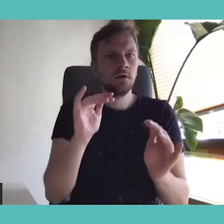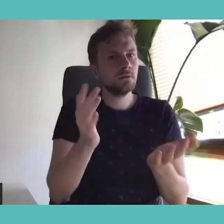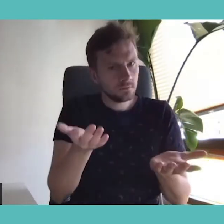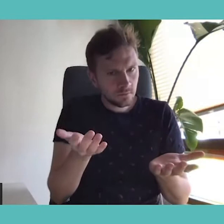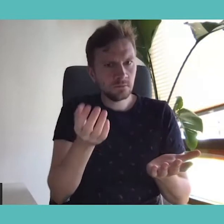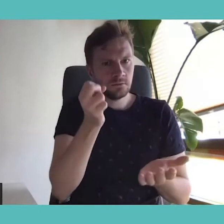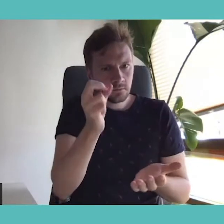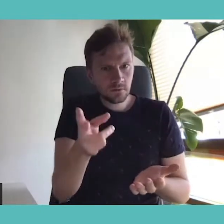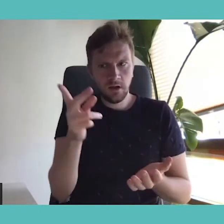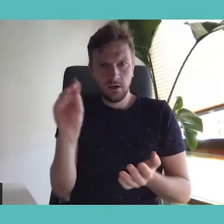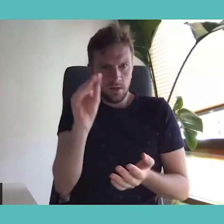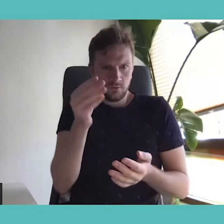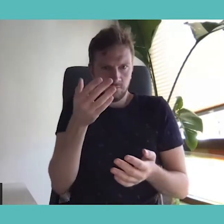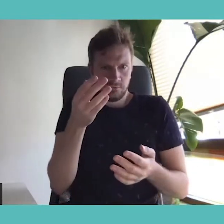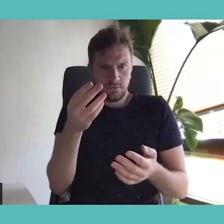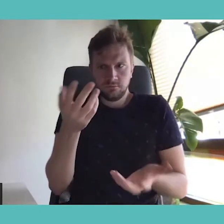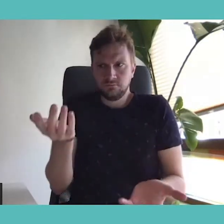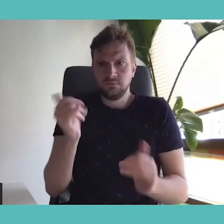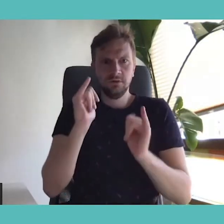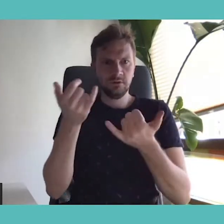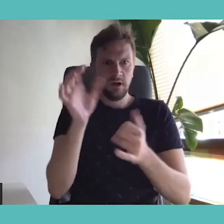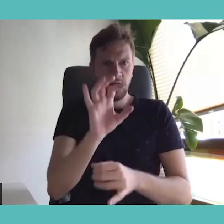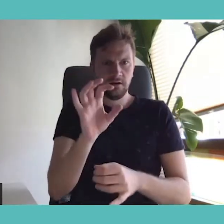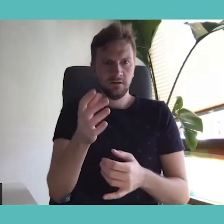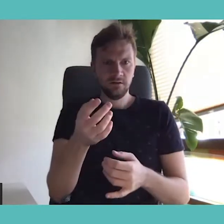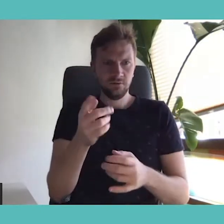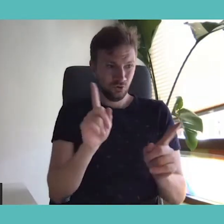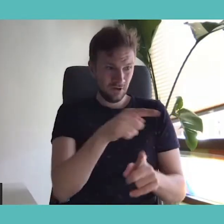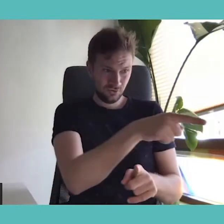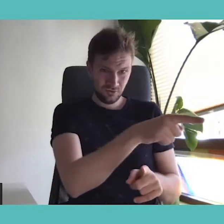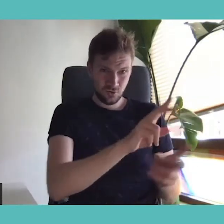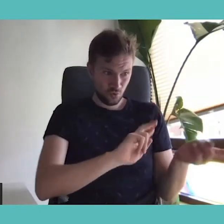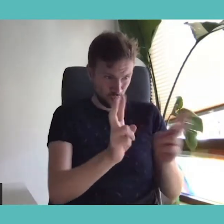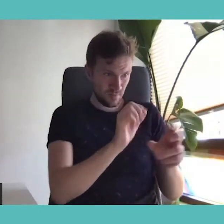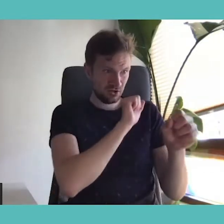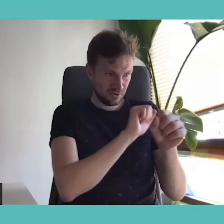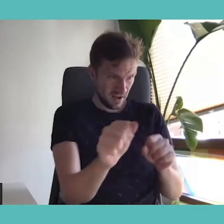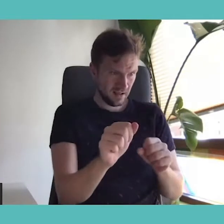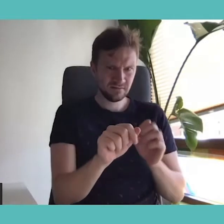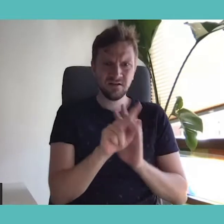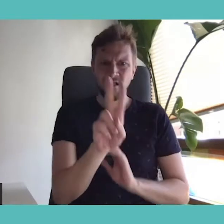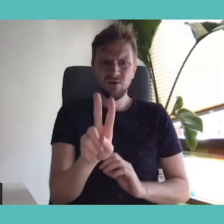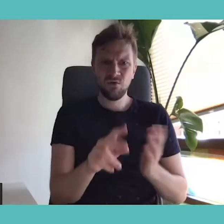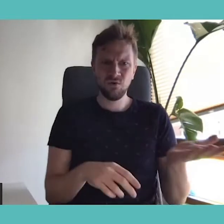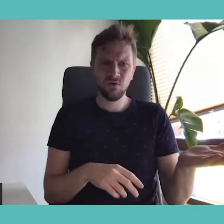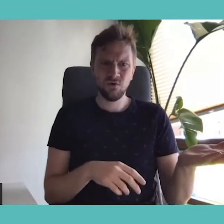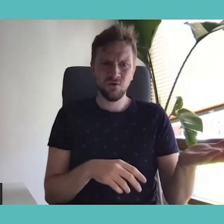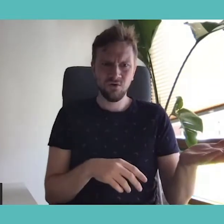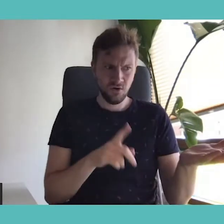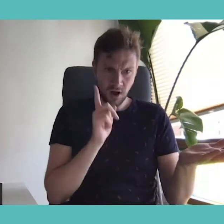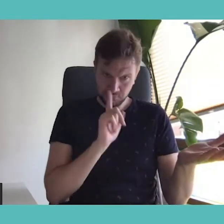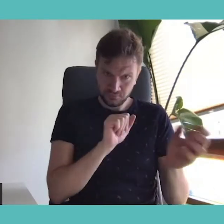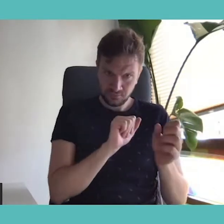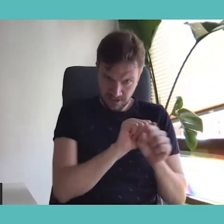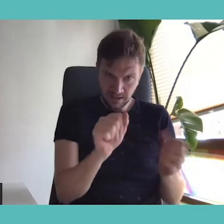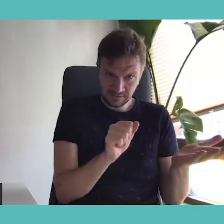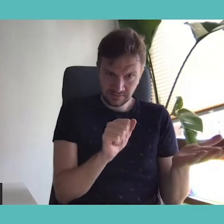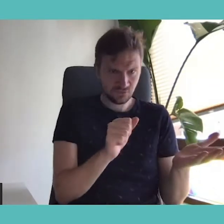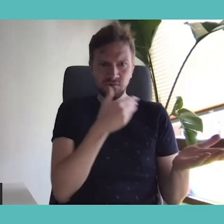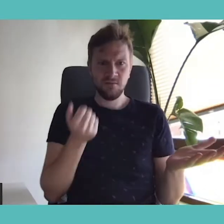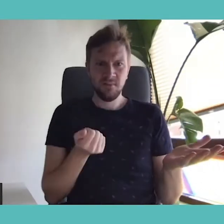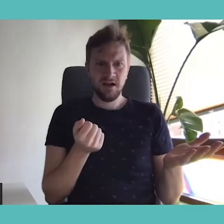Tak. Jak mamy to oglądać? Tłumacz tam naprawdę jest? Dla kogo on jest? Jest czy go nie ma?